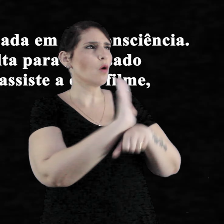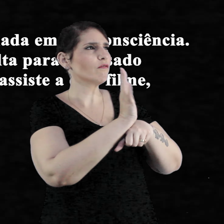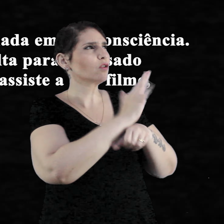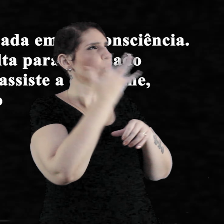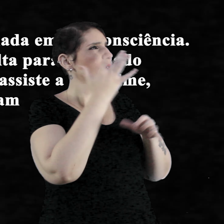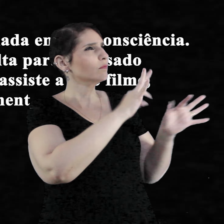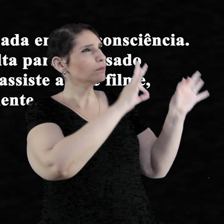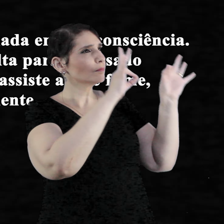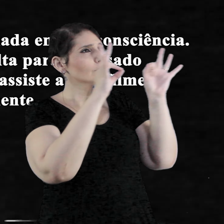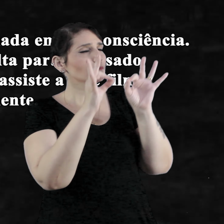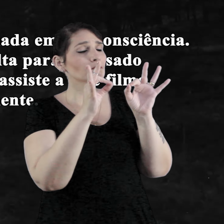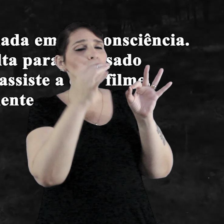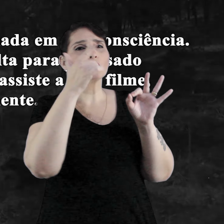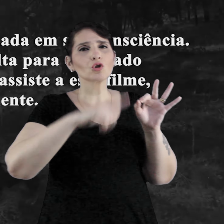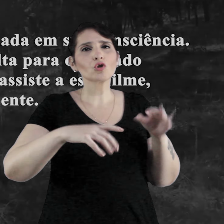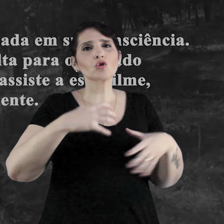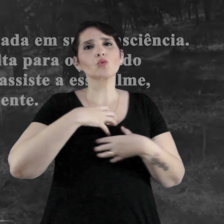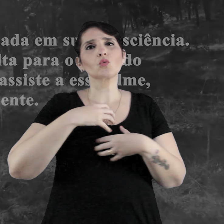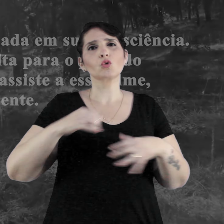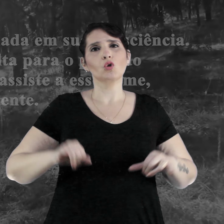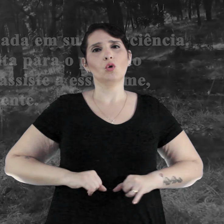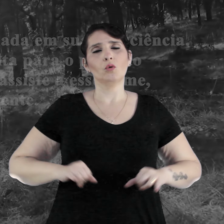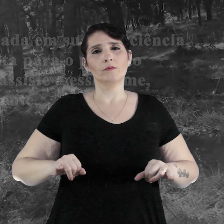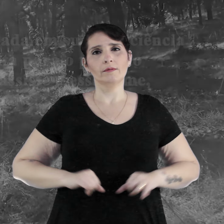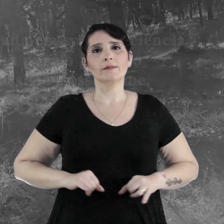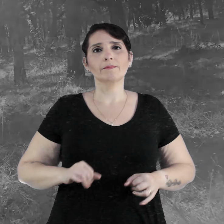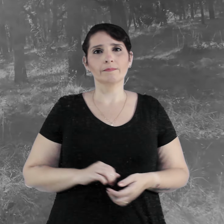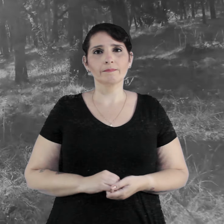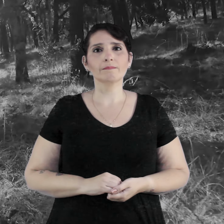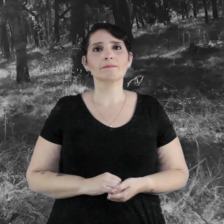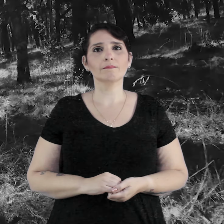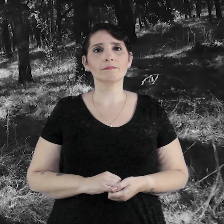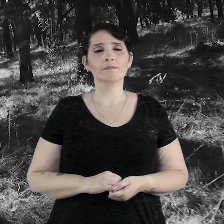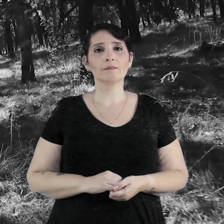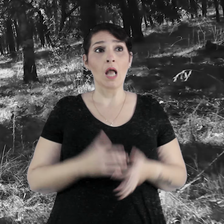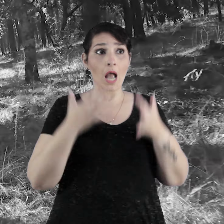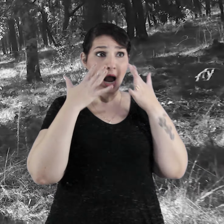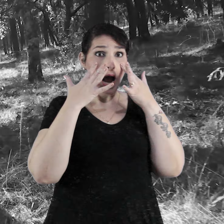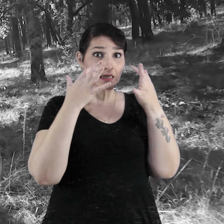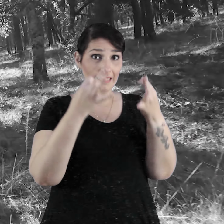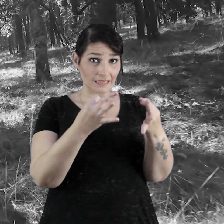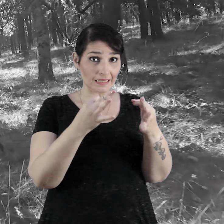vai sofrer novamente. A plena atenção nos lembra